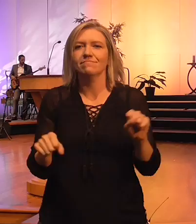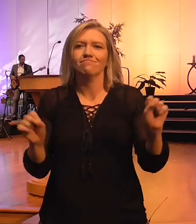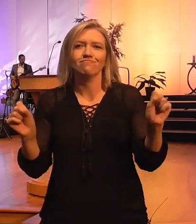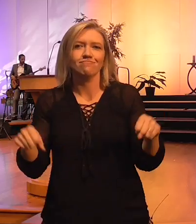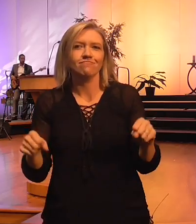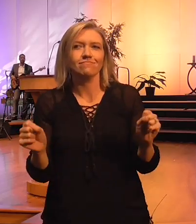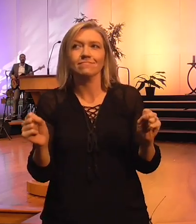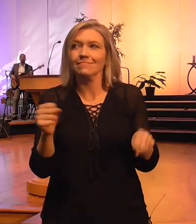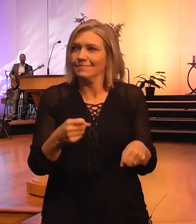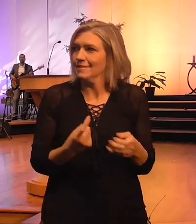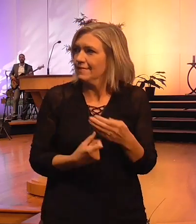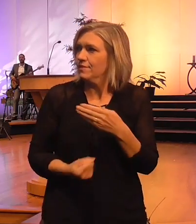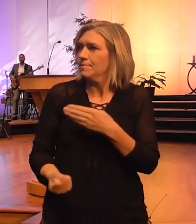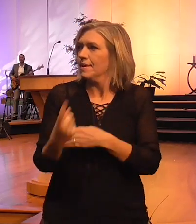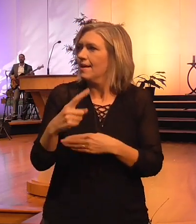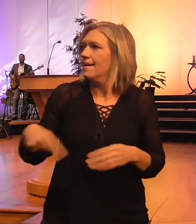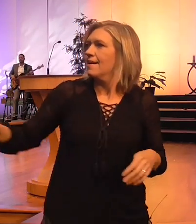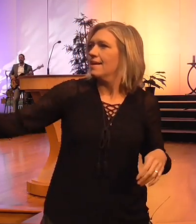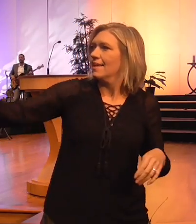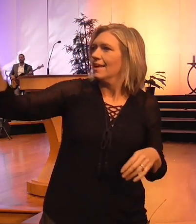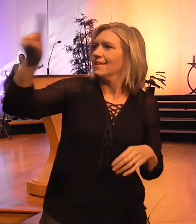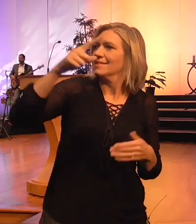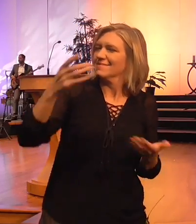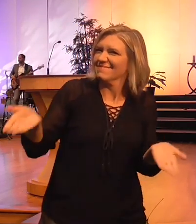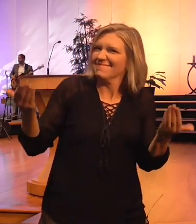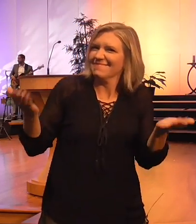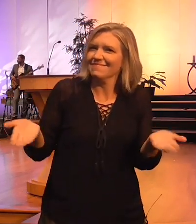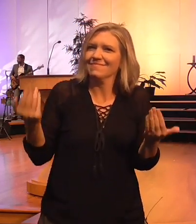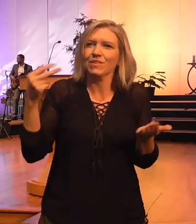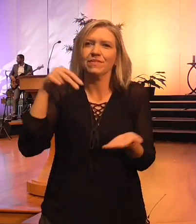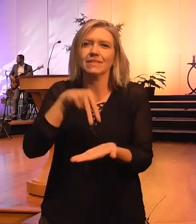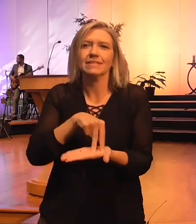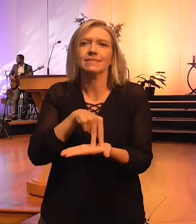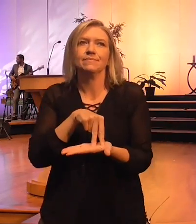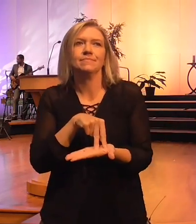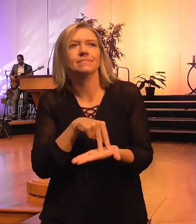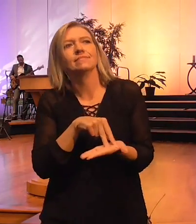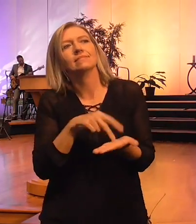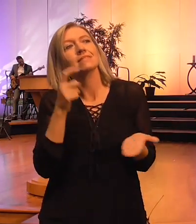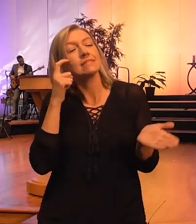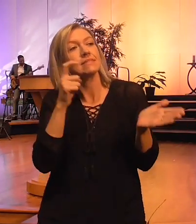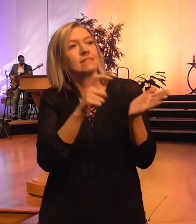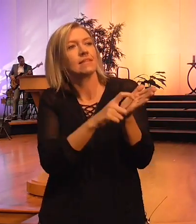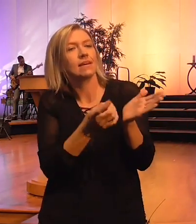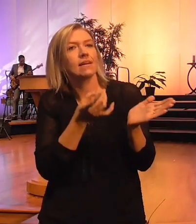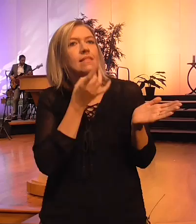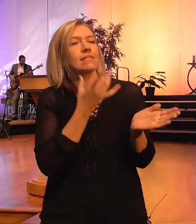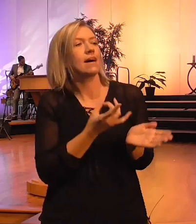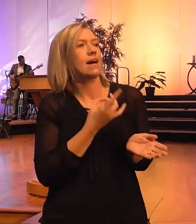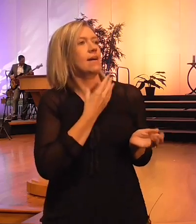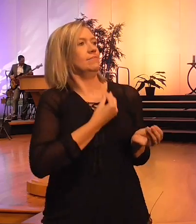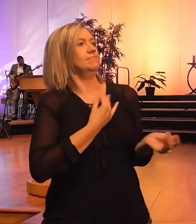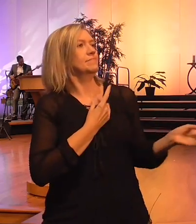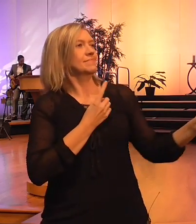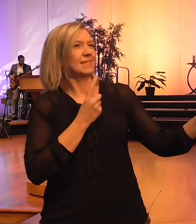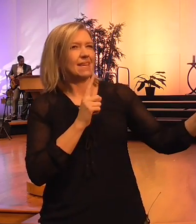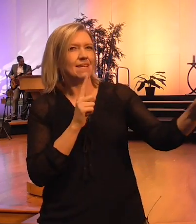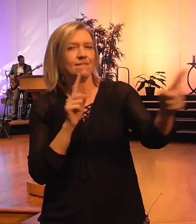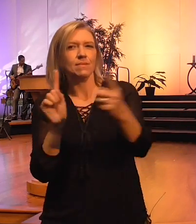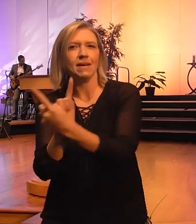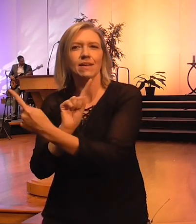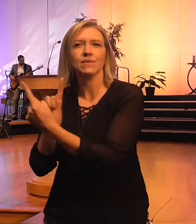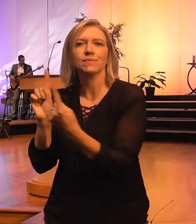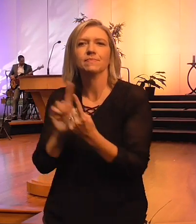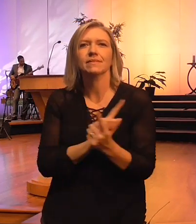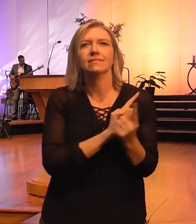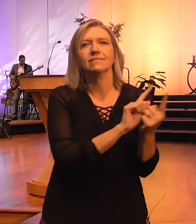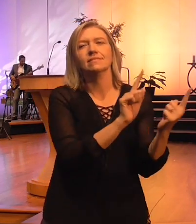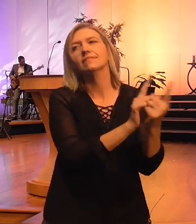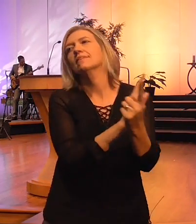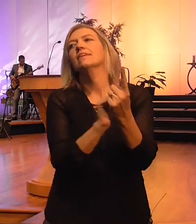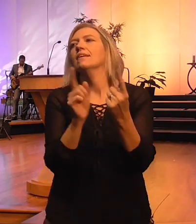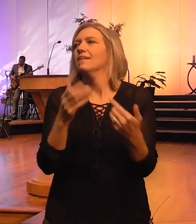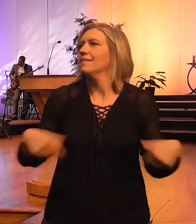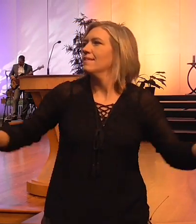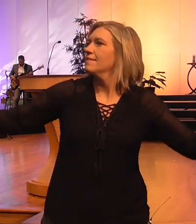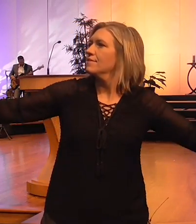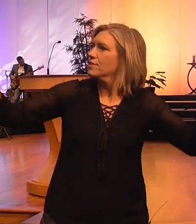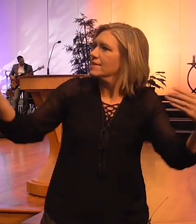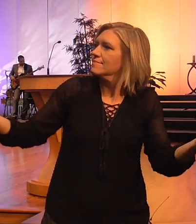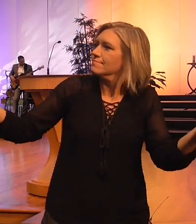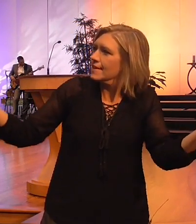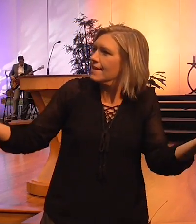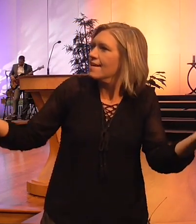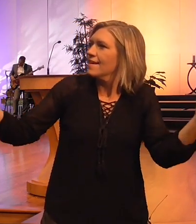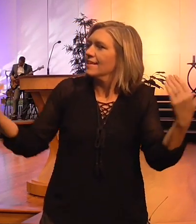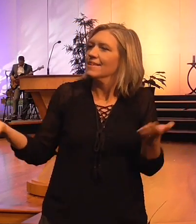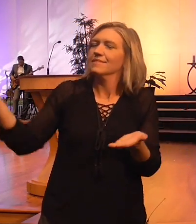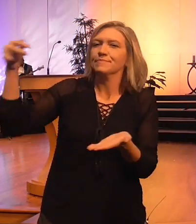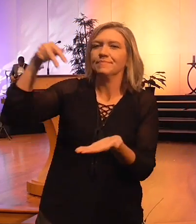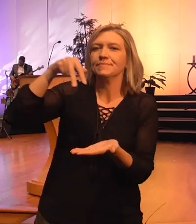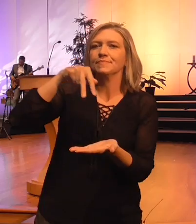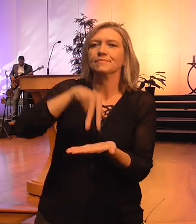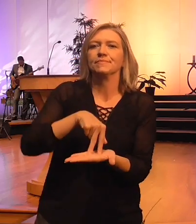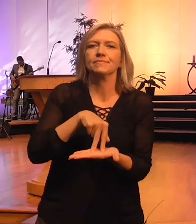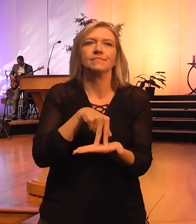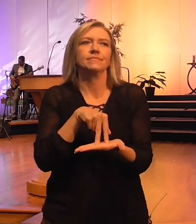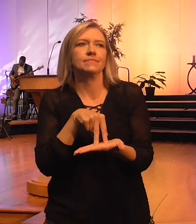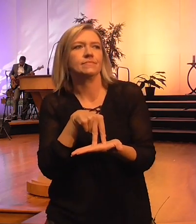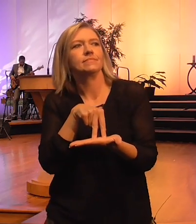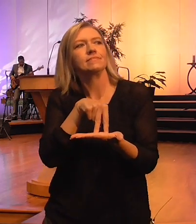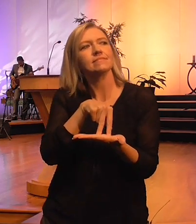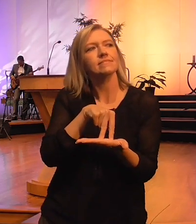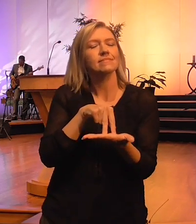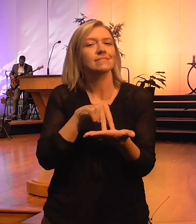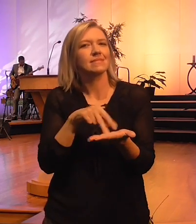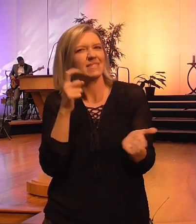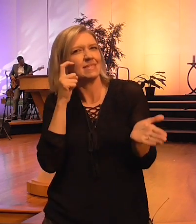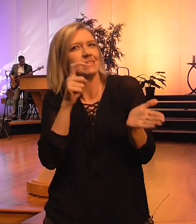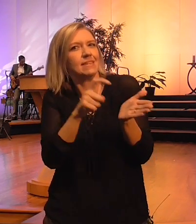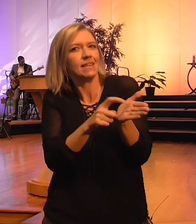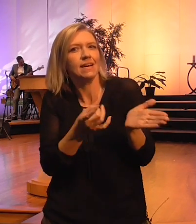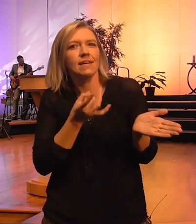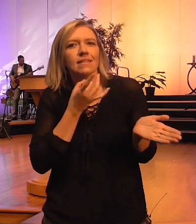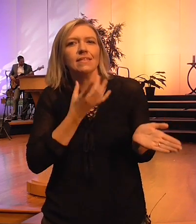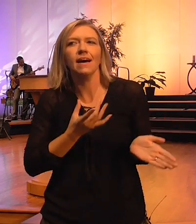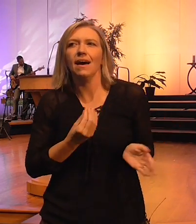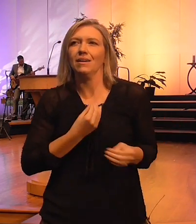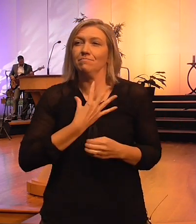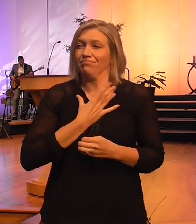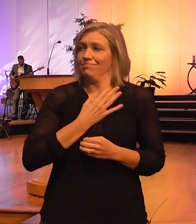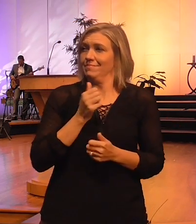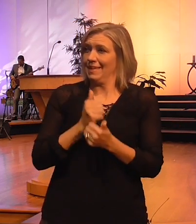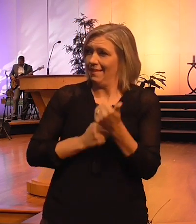él todos se pongan de pie vean la luz todos alcancen todos levántense vean la luz